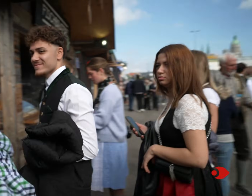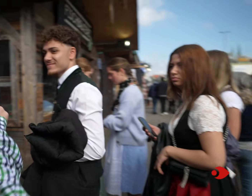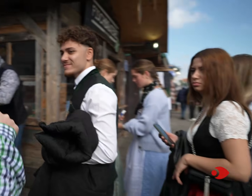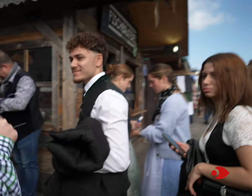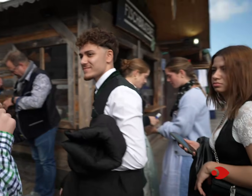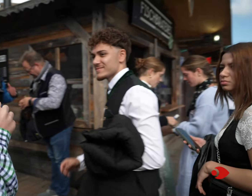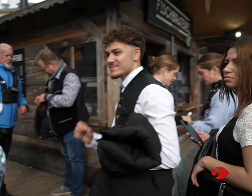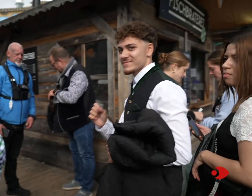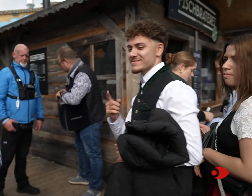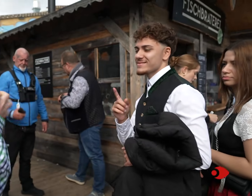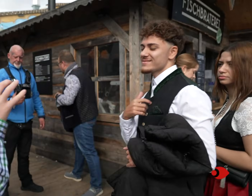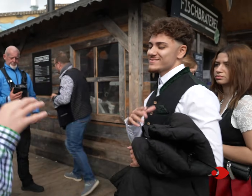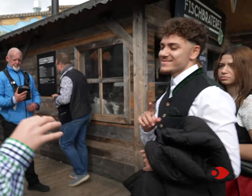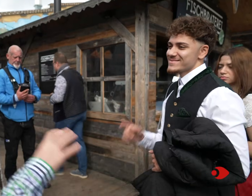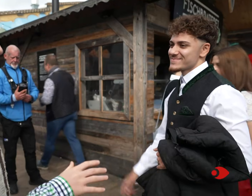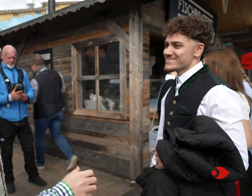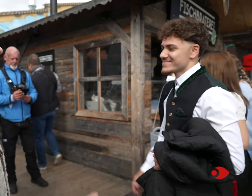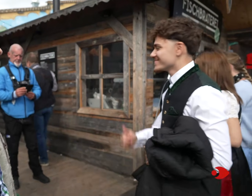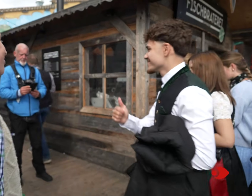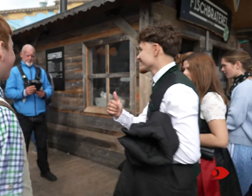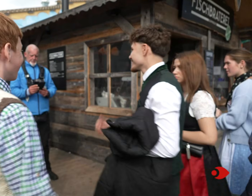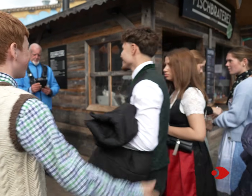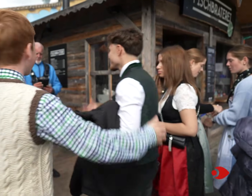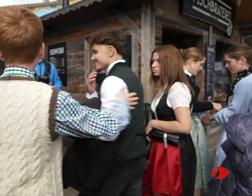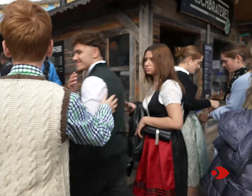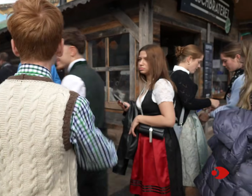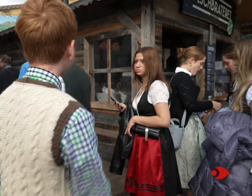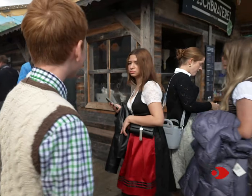Kann ich dich was fragen? - Nee, ich mag nicht. Okay, alles klar.